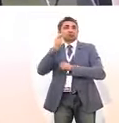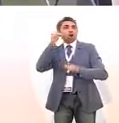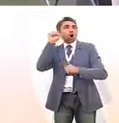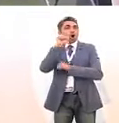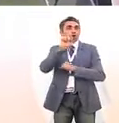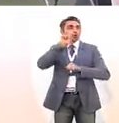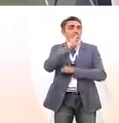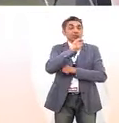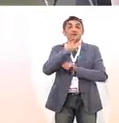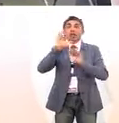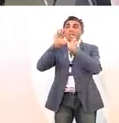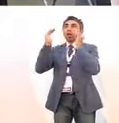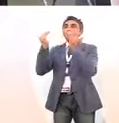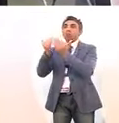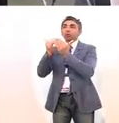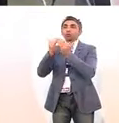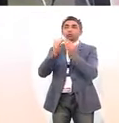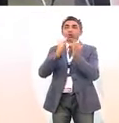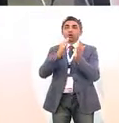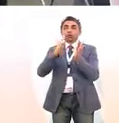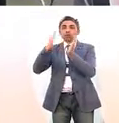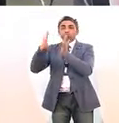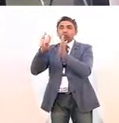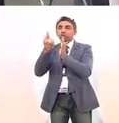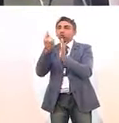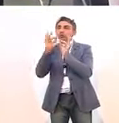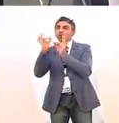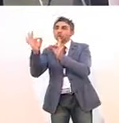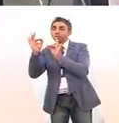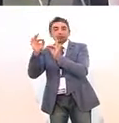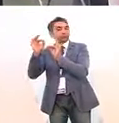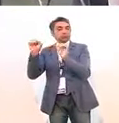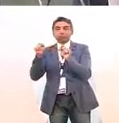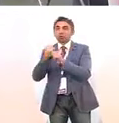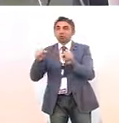il mondo non riuscirà a spostarsi di un solo centimetro dal fango. E se mi chiuderanno